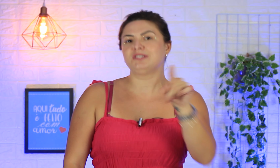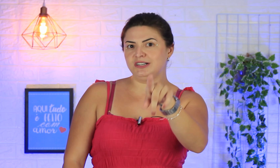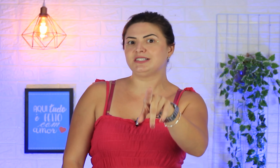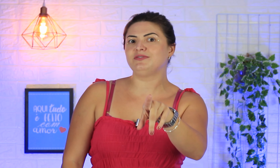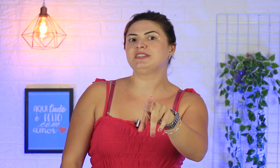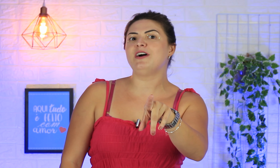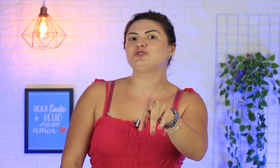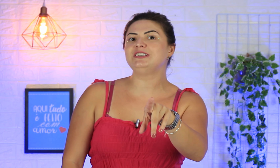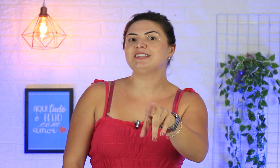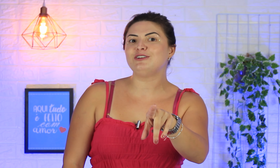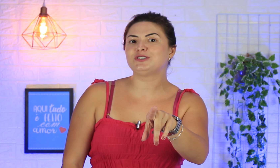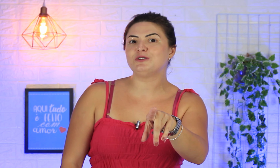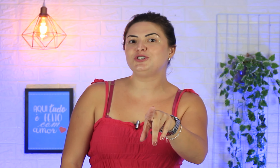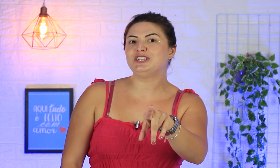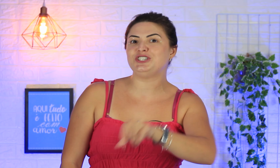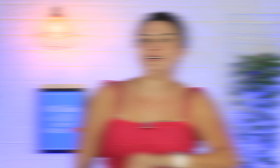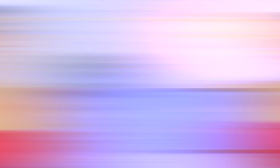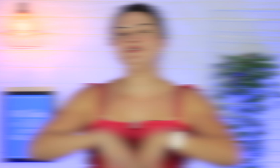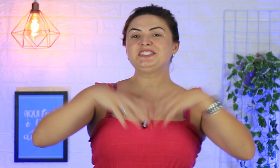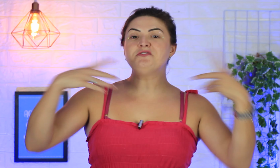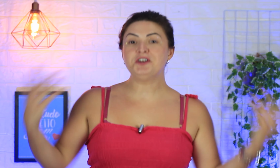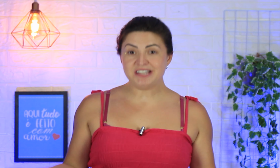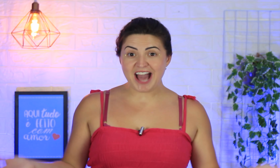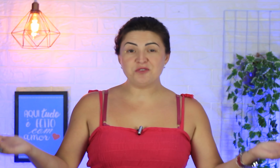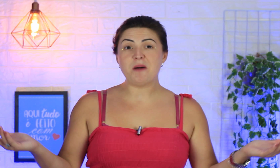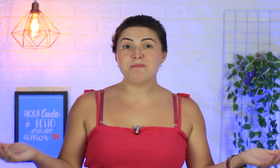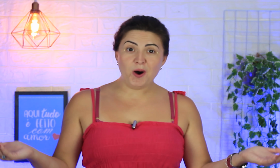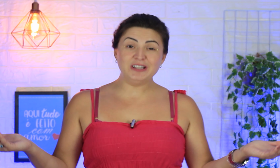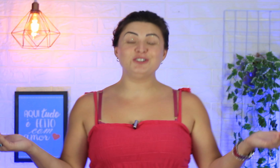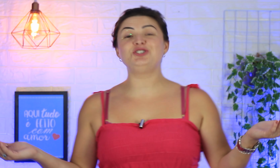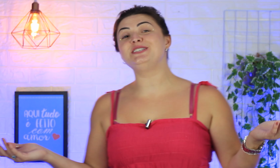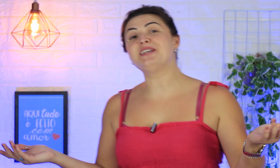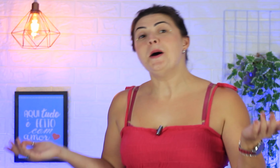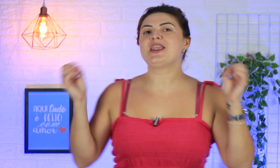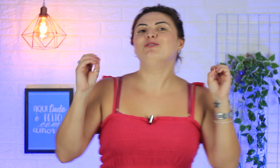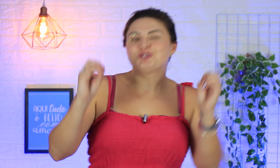com certeza você vai utilizar aí no seu dia a dia e se você for dar uma boa notícia para um